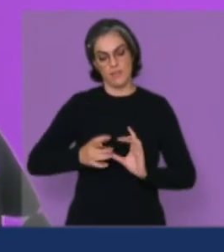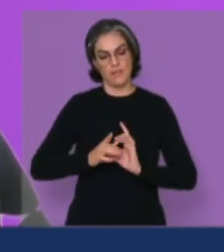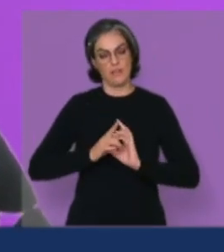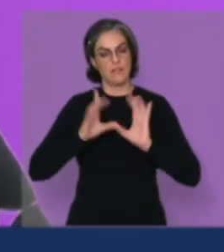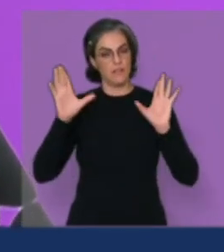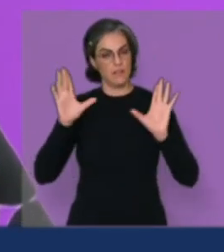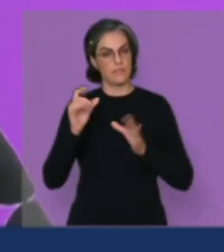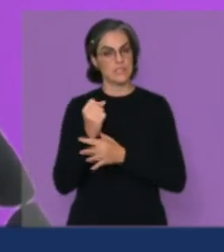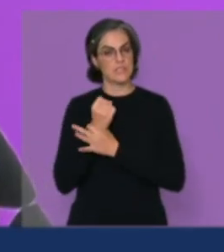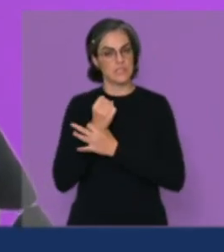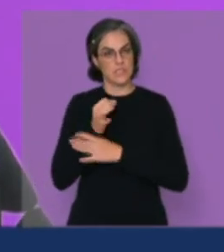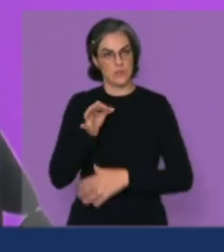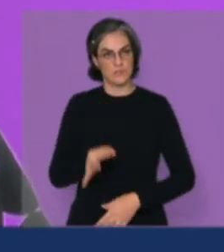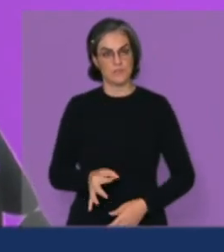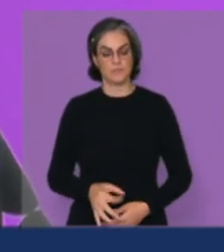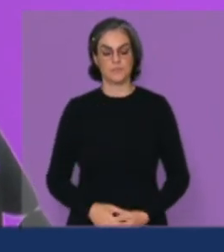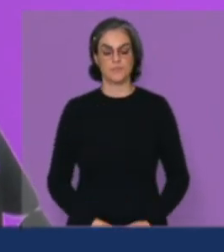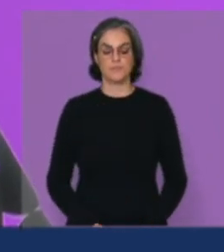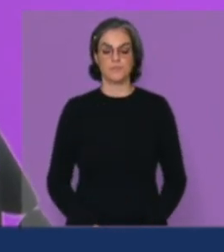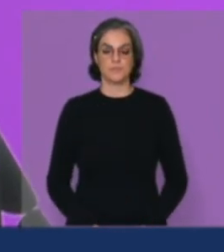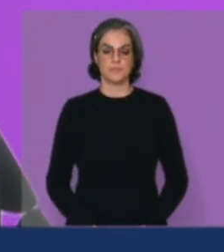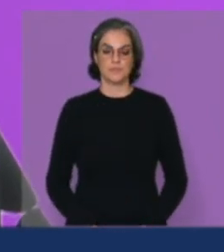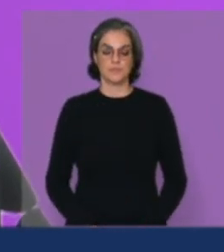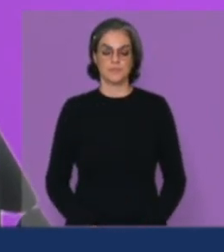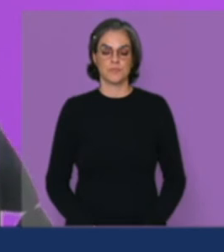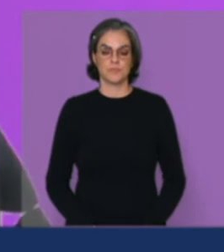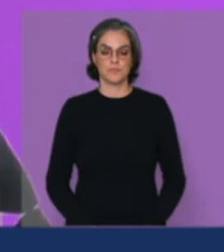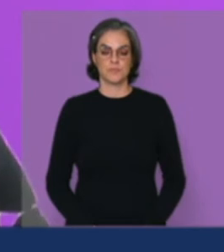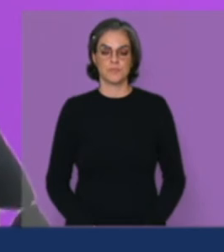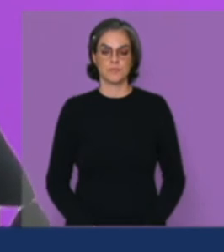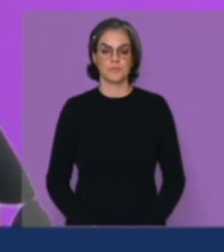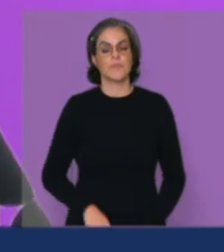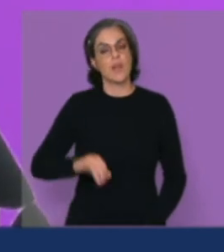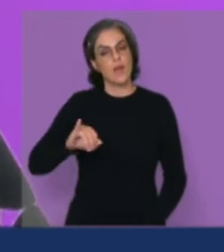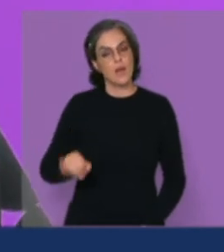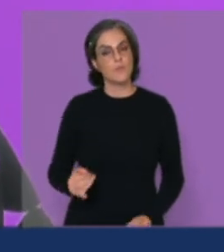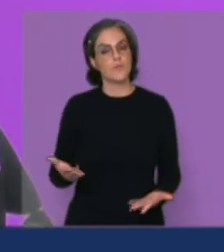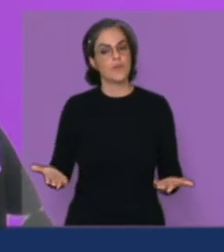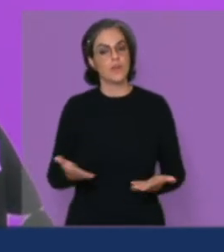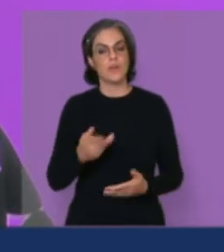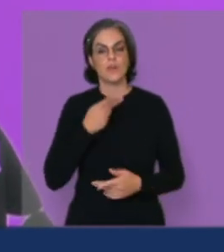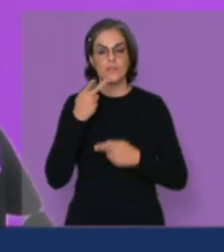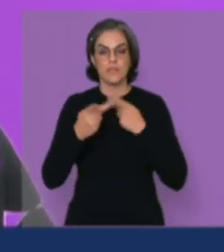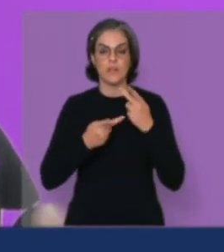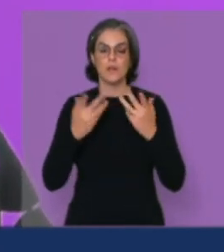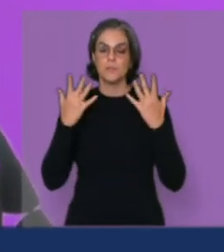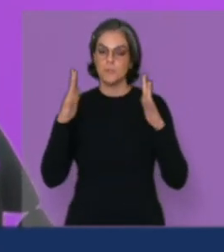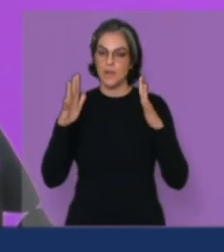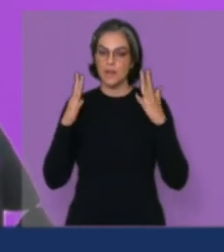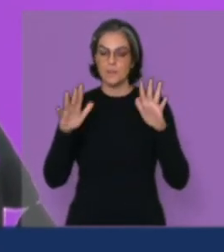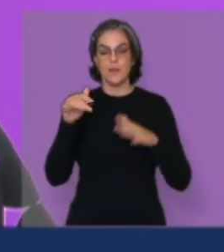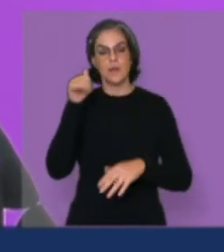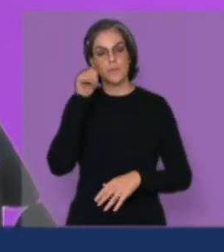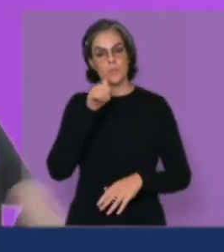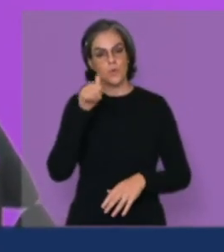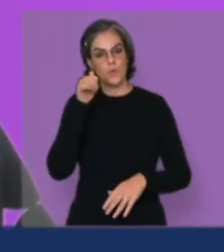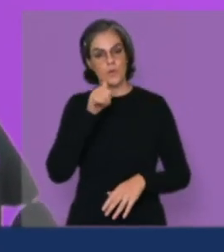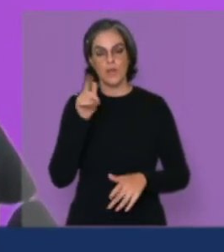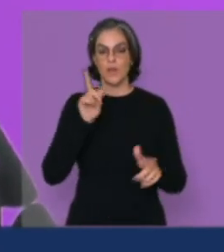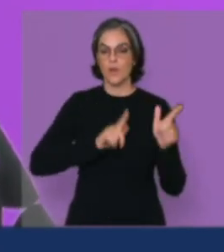LUGAR E POSSA VIVER REALMENTE EM SEGURANÇA, É QUERO NESTE OPORTUNIDADE TAMBÉM, PARABENIZAR AS MULHERES QUE SE DESTACAM PELO BRASIL, NESTA OLIMPÍADAS, AQUI PARABENIZO